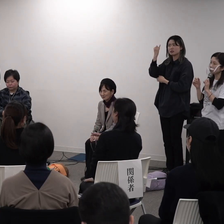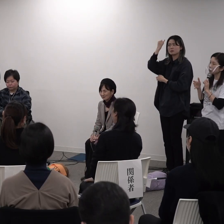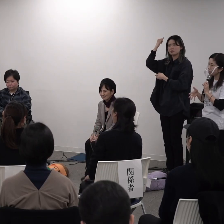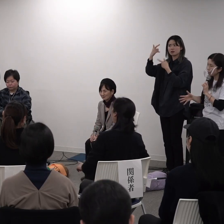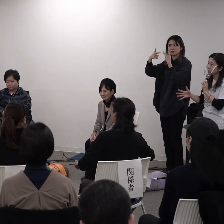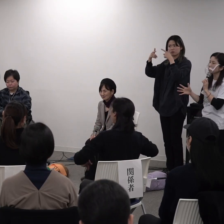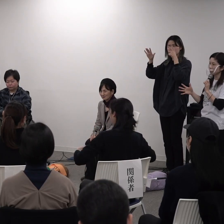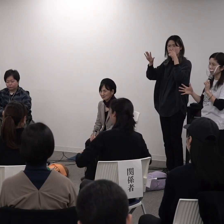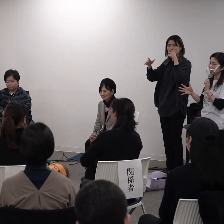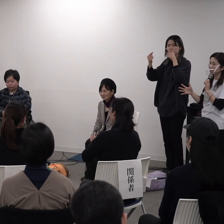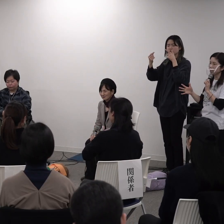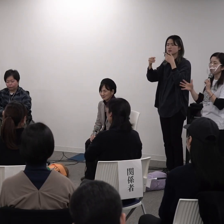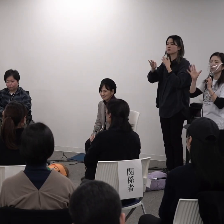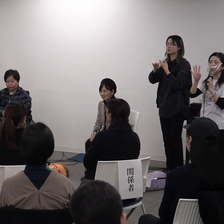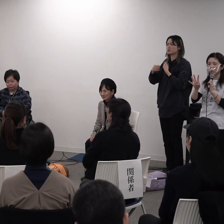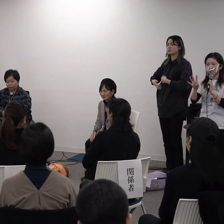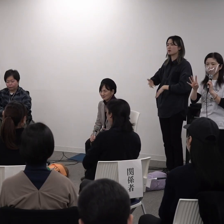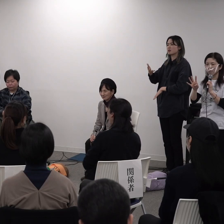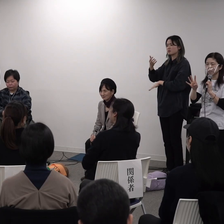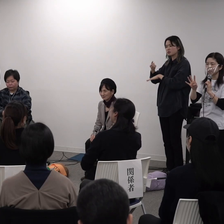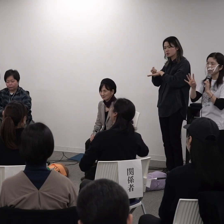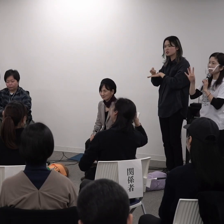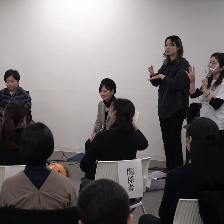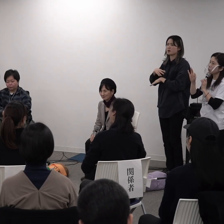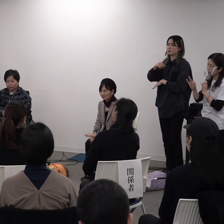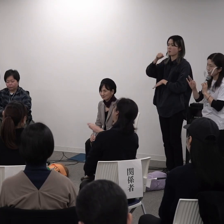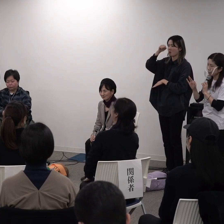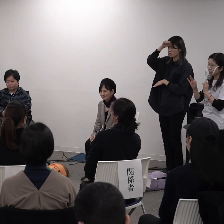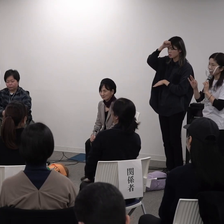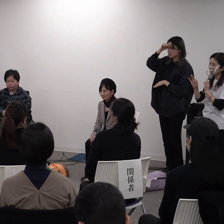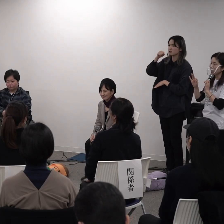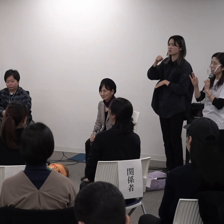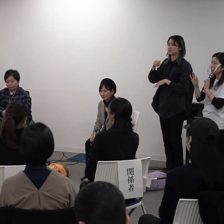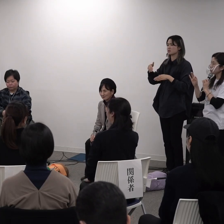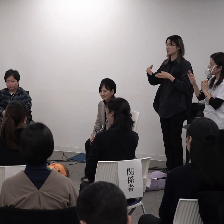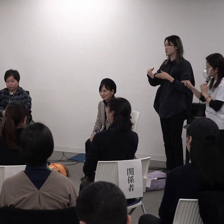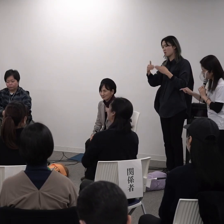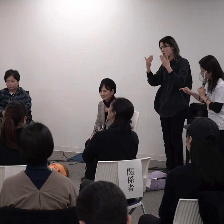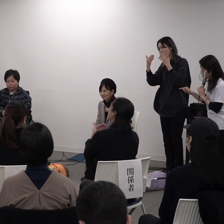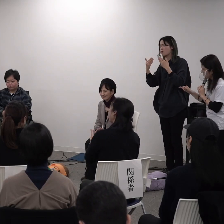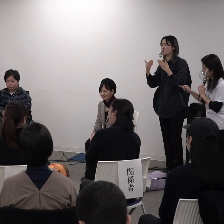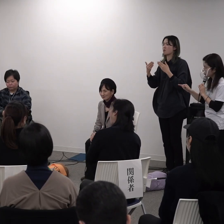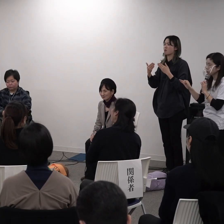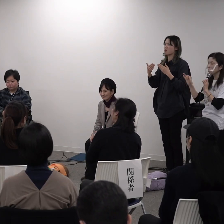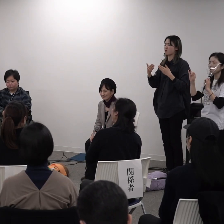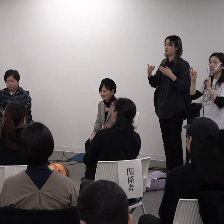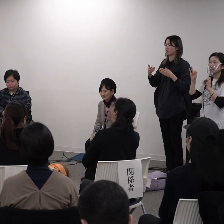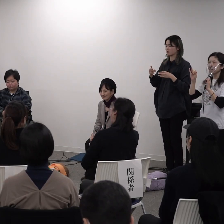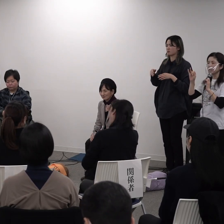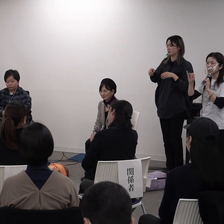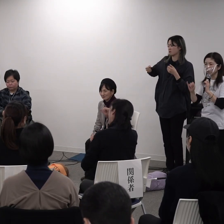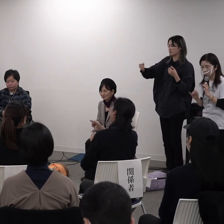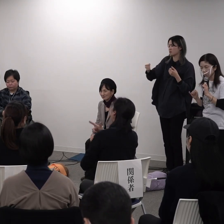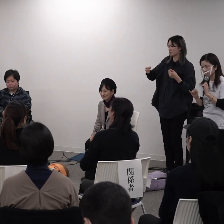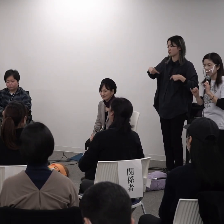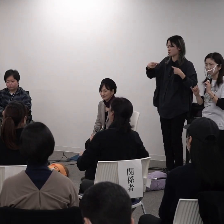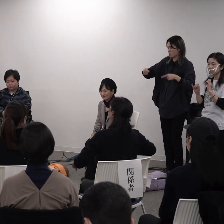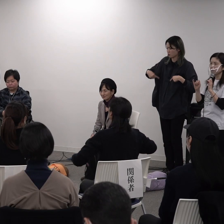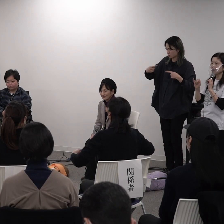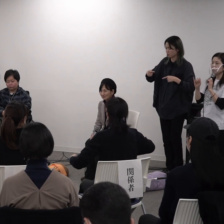生まれつきお病気だったり、事故だったり、電動車椅子、手動の車椅子